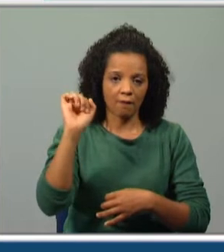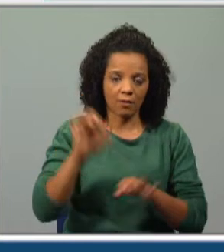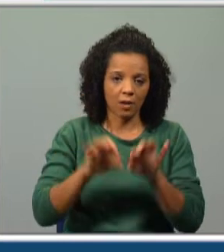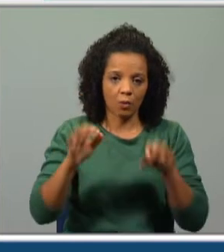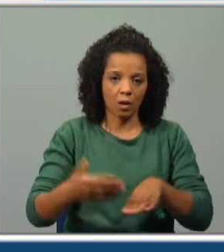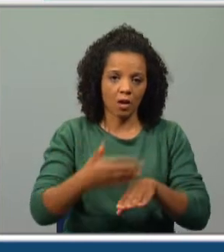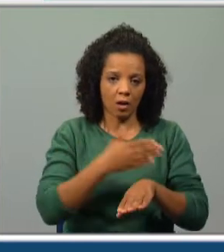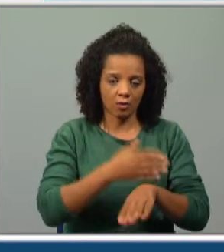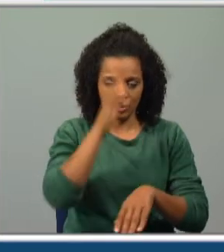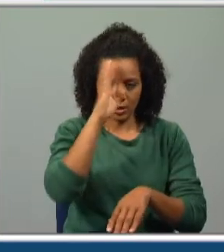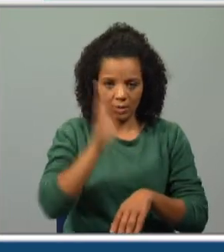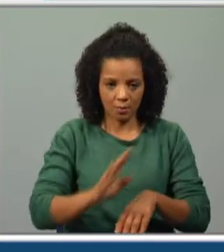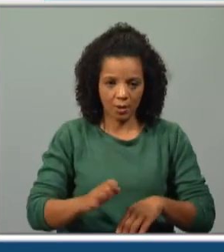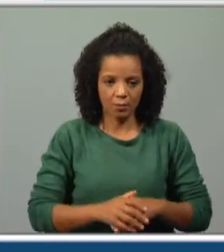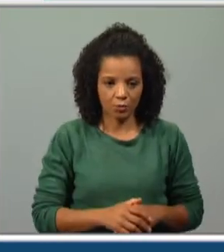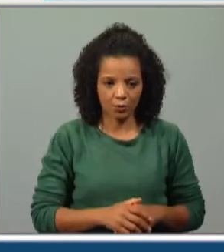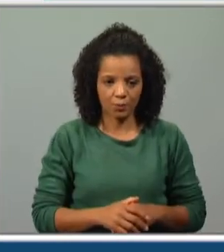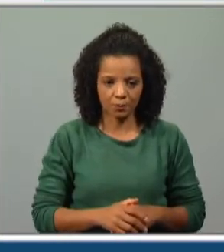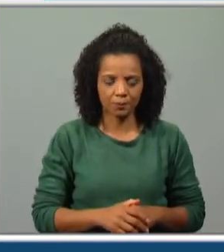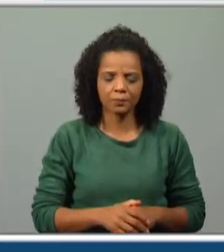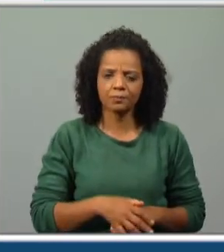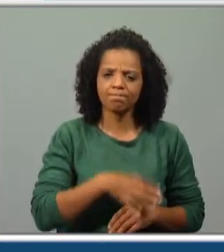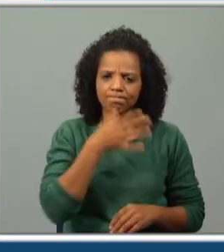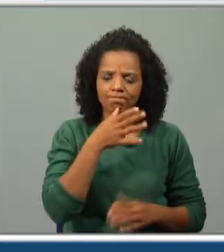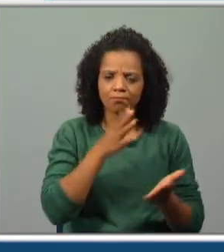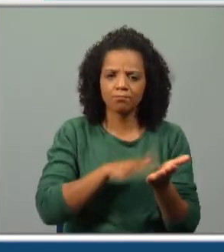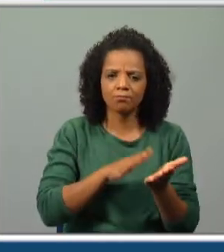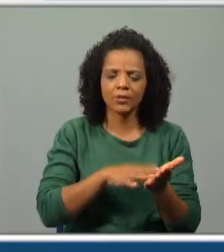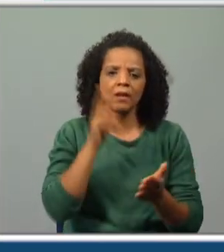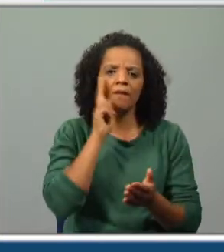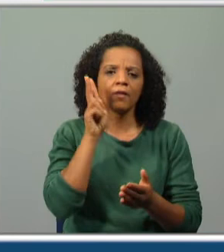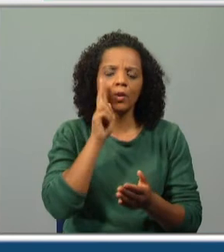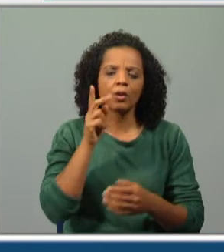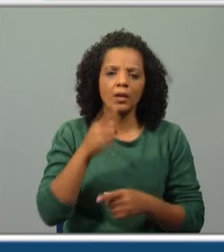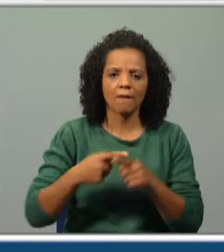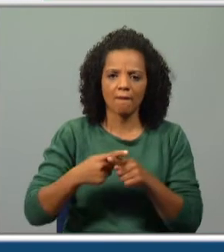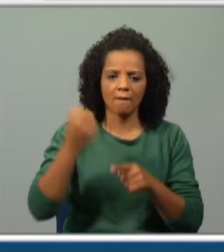tinha antecipado então justifica a alusão ao valor do punhal 已經預料到，因此證明了暗示匕首的價值